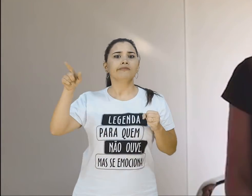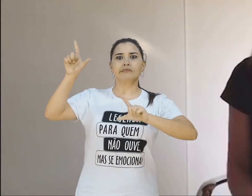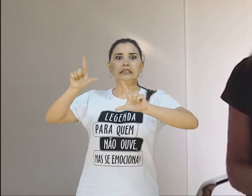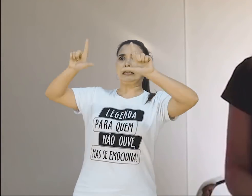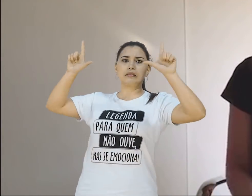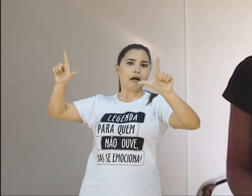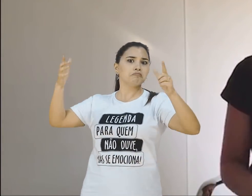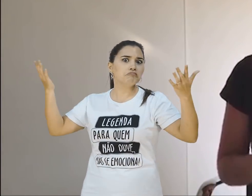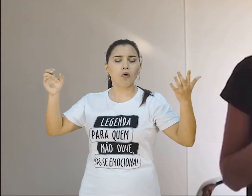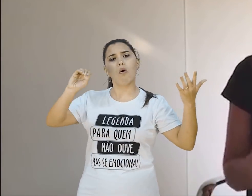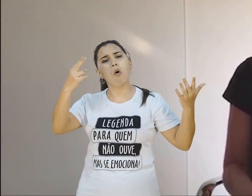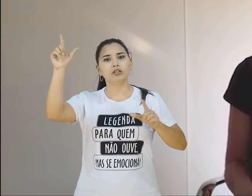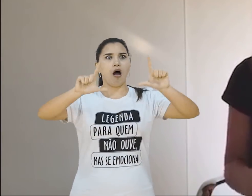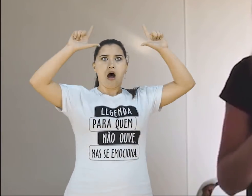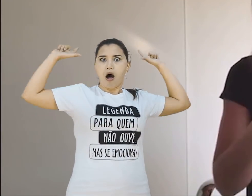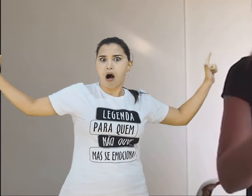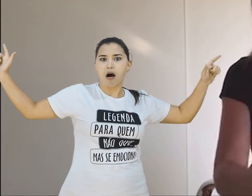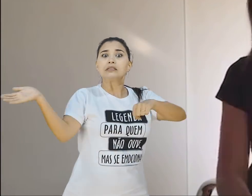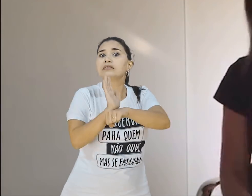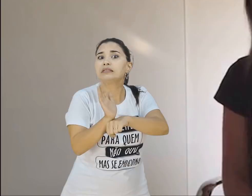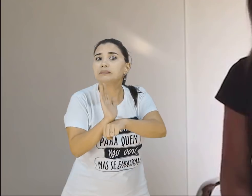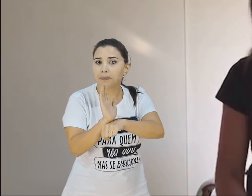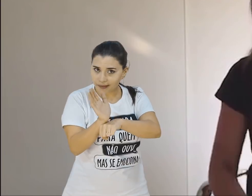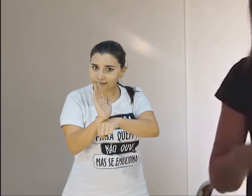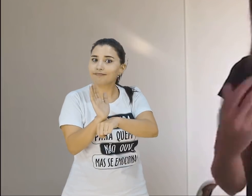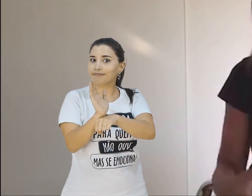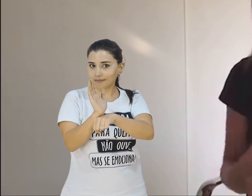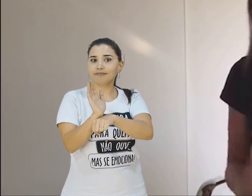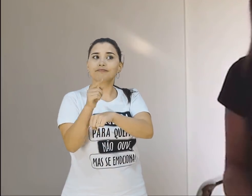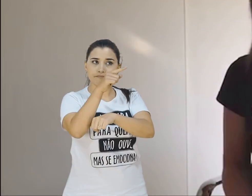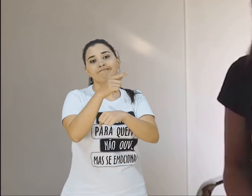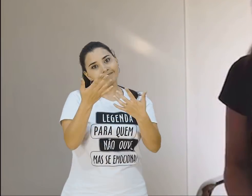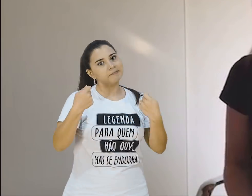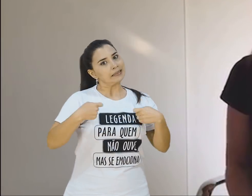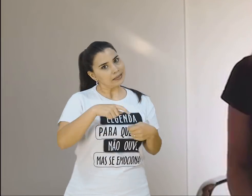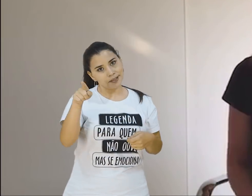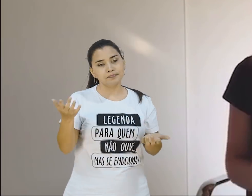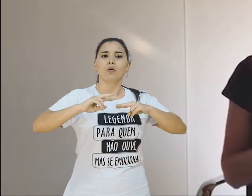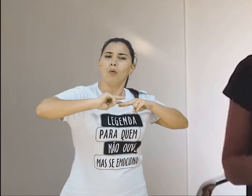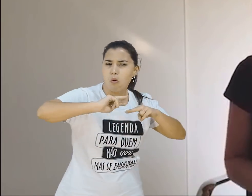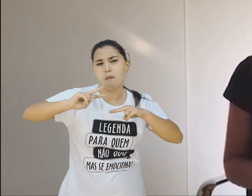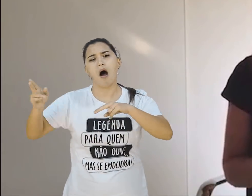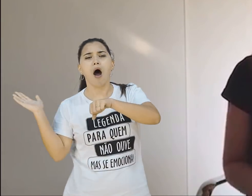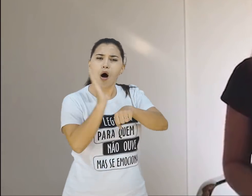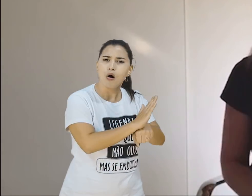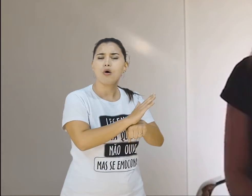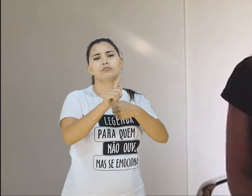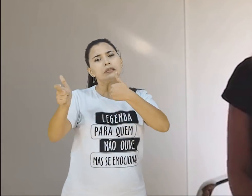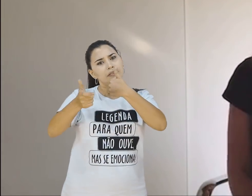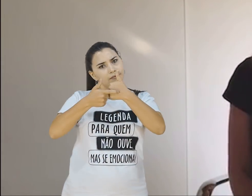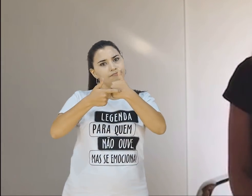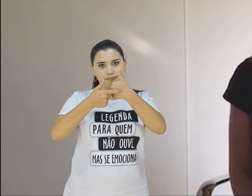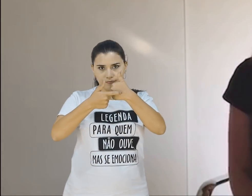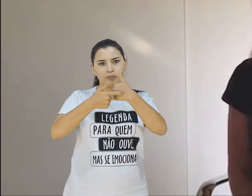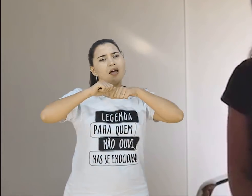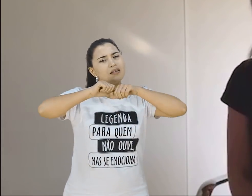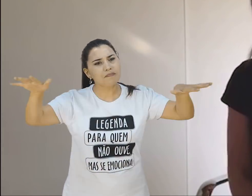Compartilhem, ajudem, deem like. Espalhem essa ideia: LEGENDA PARA QUEM NÃO OUVE, MAS SE EMOCIONA.